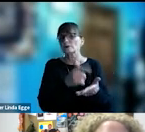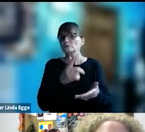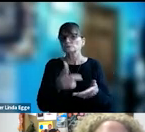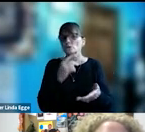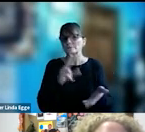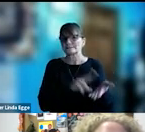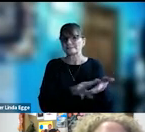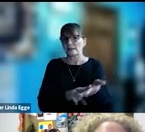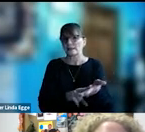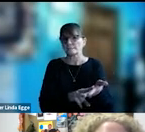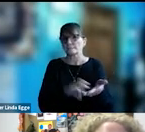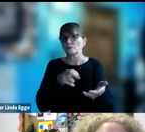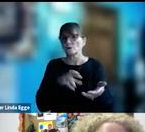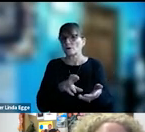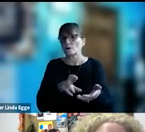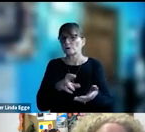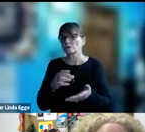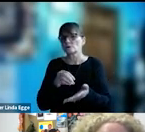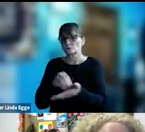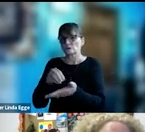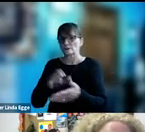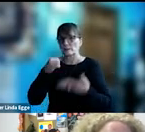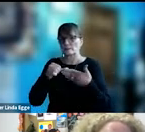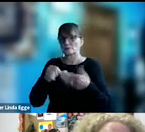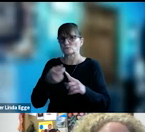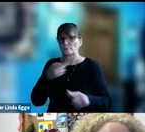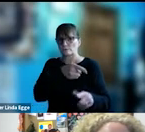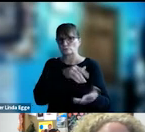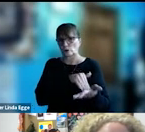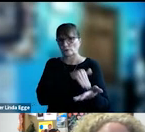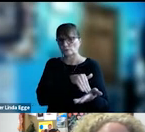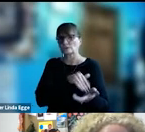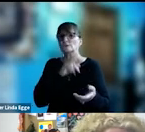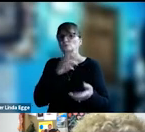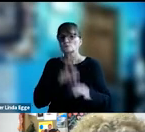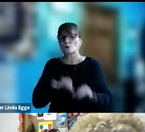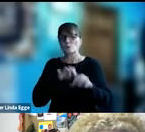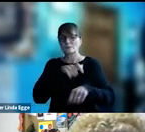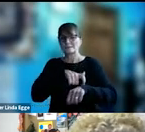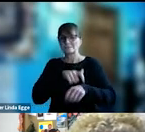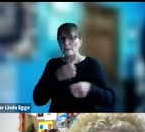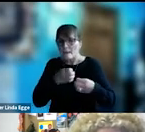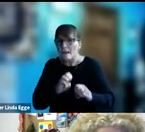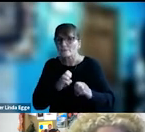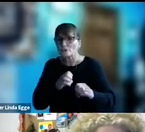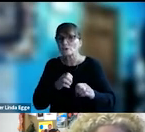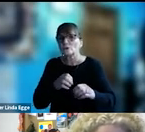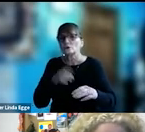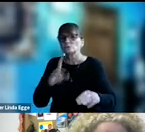para que nos envíen cartas documentadas. Así que yo diría que vale la pena el tiempo y el esfuerzo y no lo he hecho tanto como quisiera,